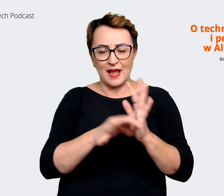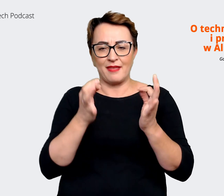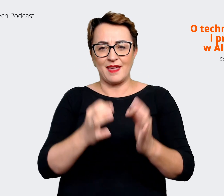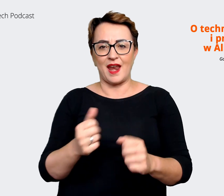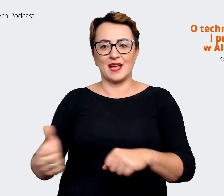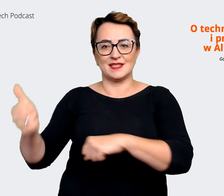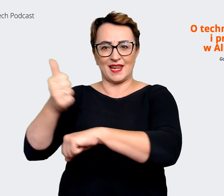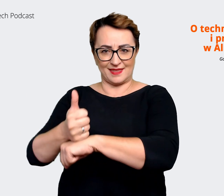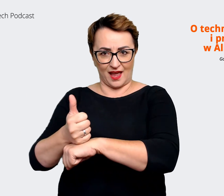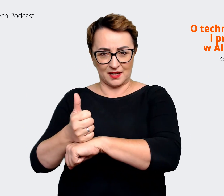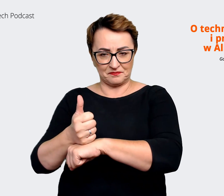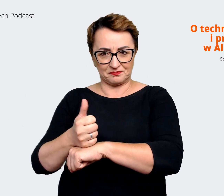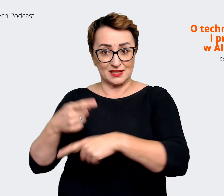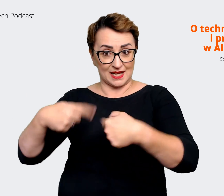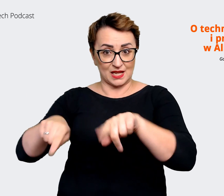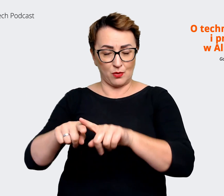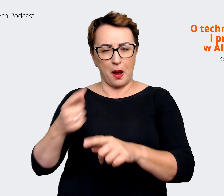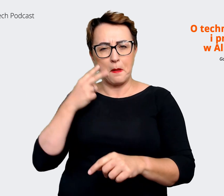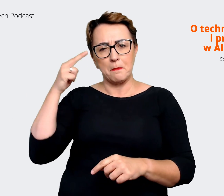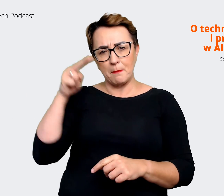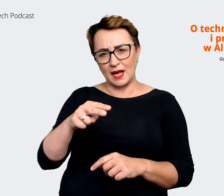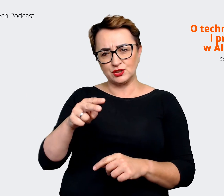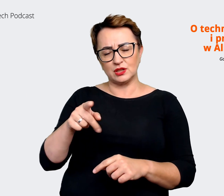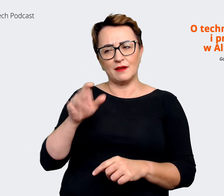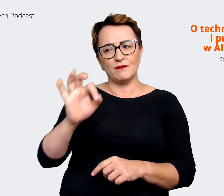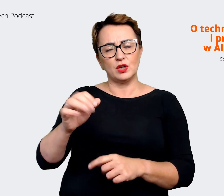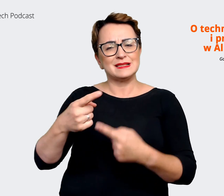perspektywę zespołów, z którymi pracujecie, gdzie doszukujecie się takich elementów,